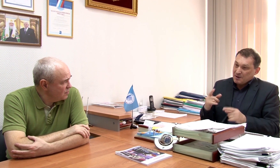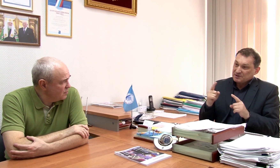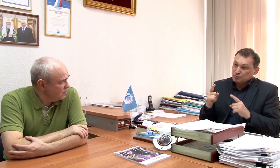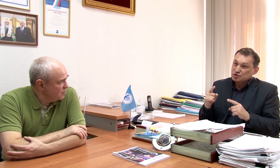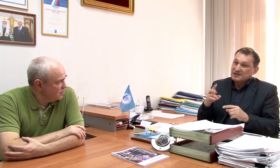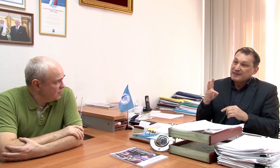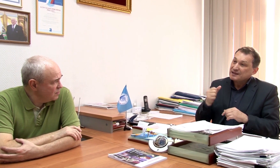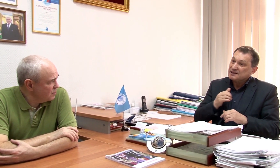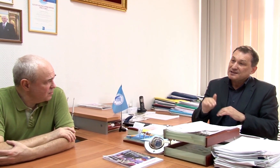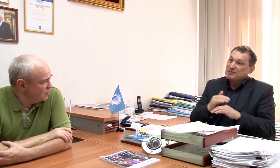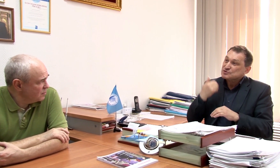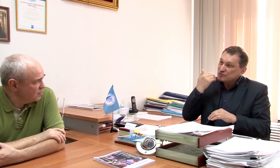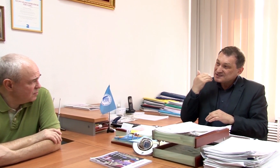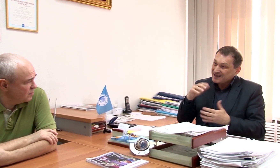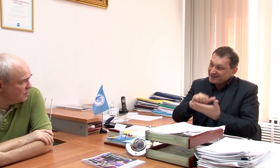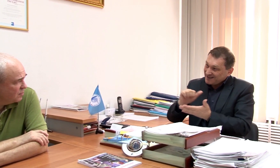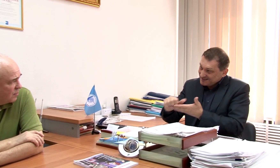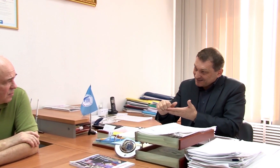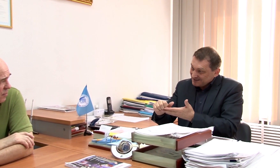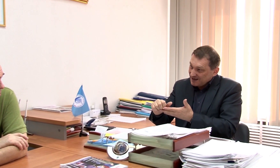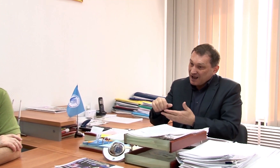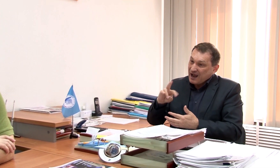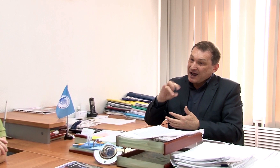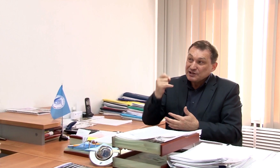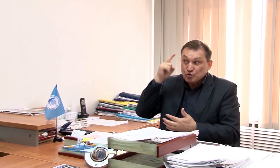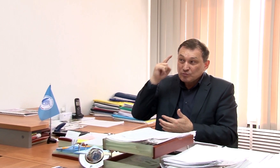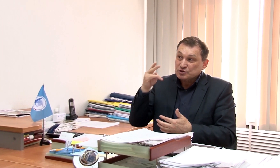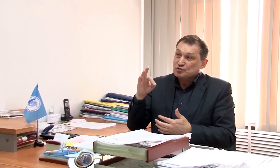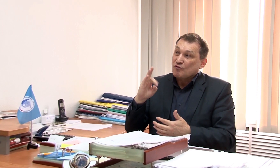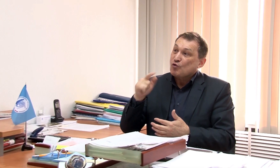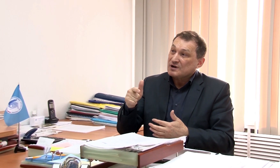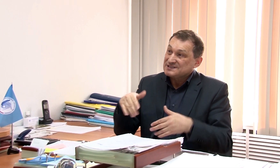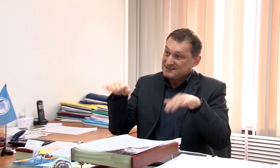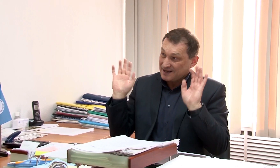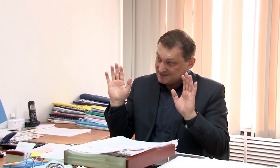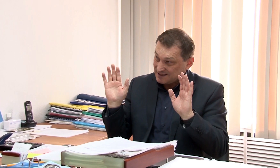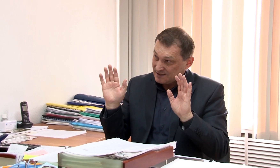Некоторые недобросовестные арендаторы думали, что ВОГ сдастся, -